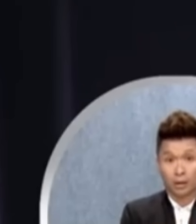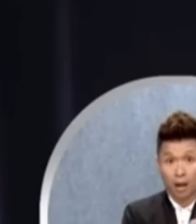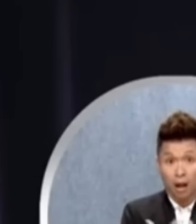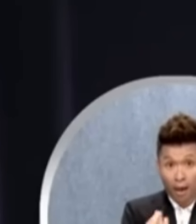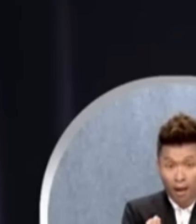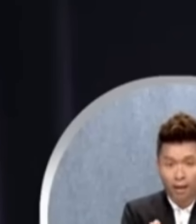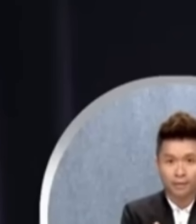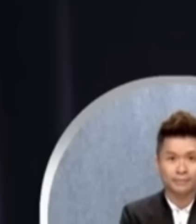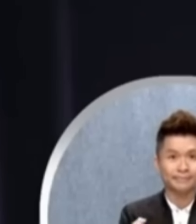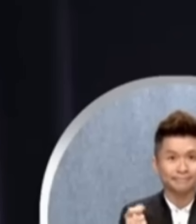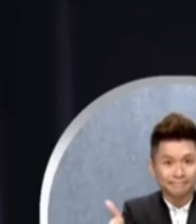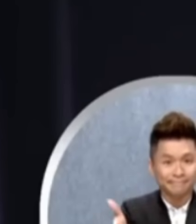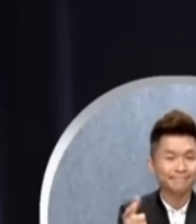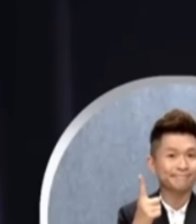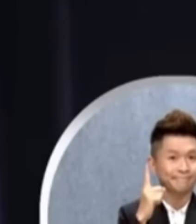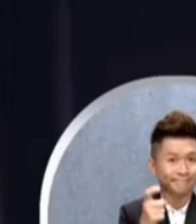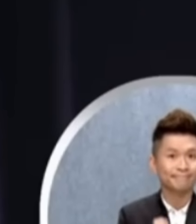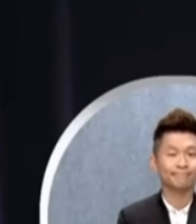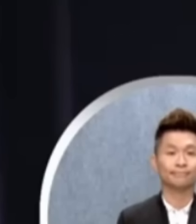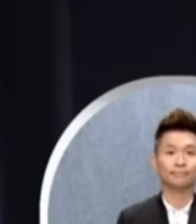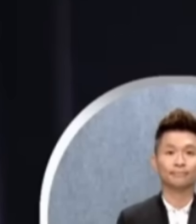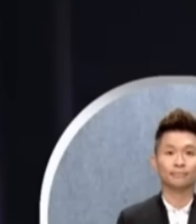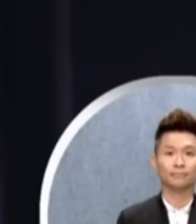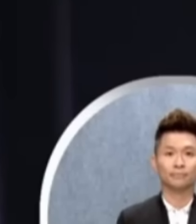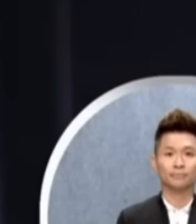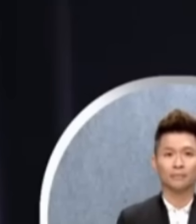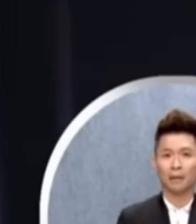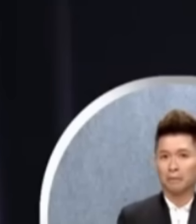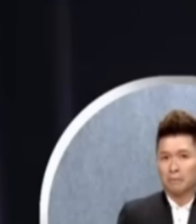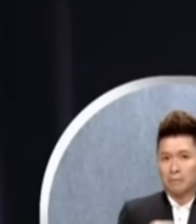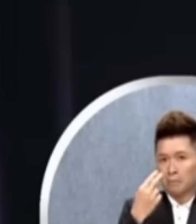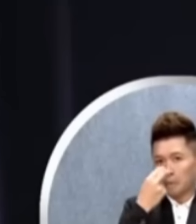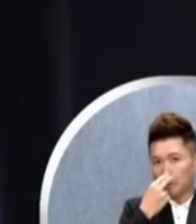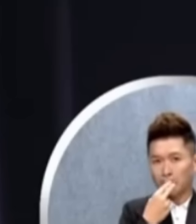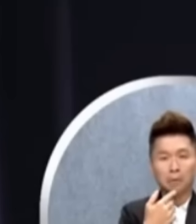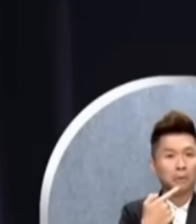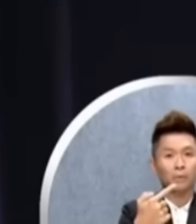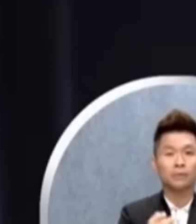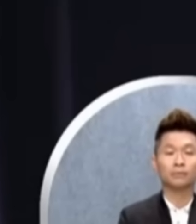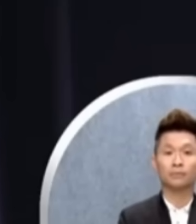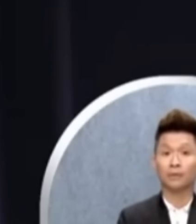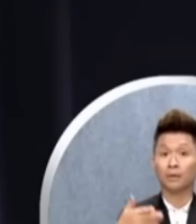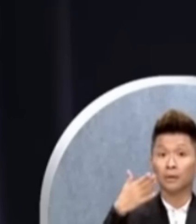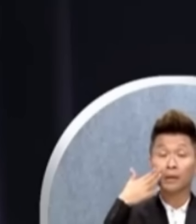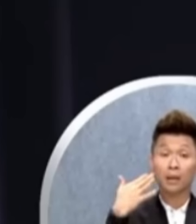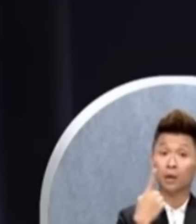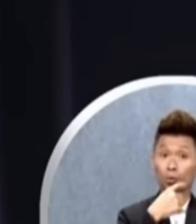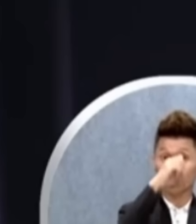很難 我們真的沒有 我們非常危險 因此 藍綠惡鬥這個結 要解開